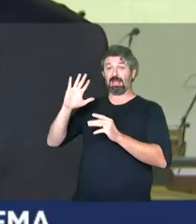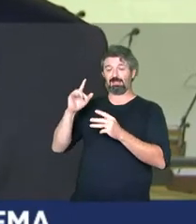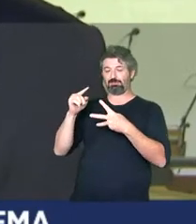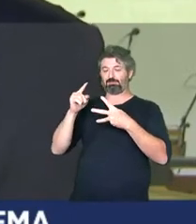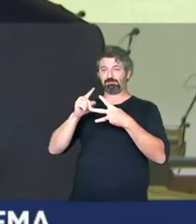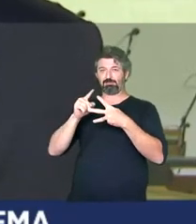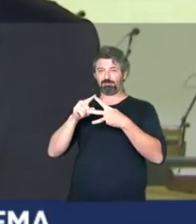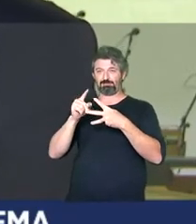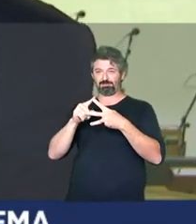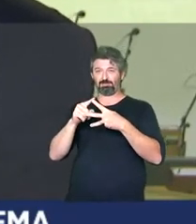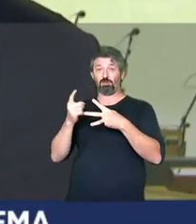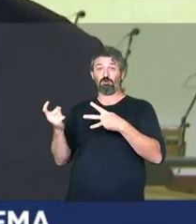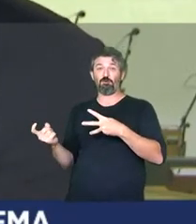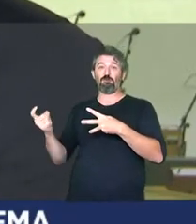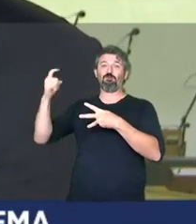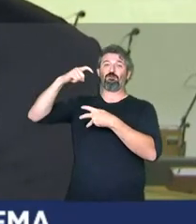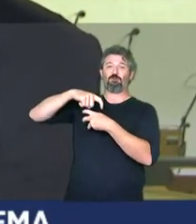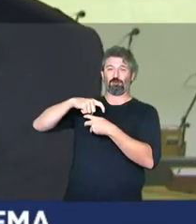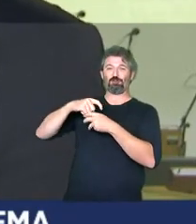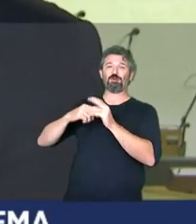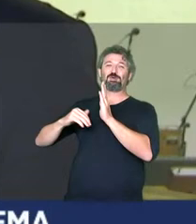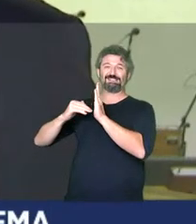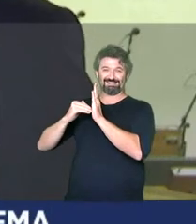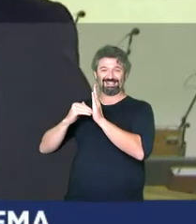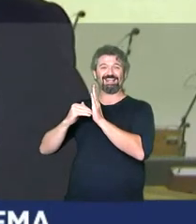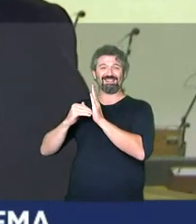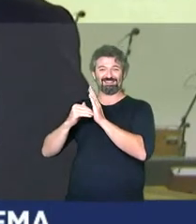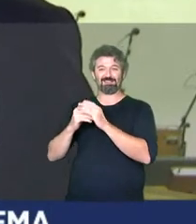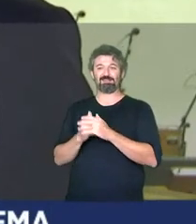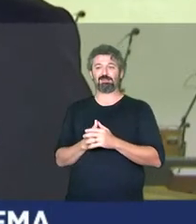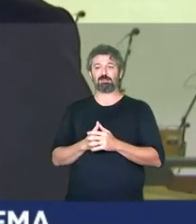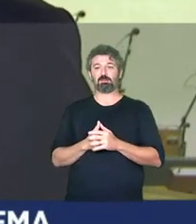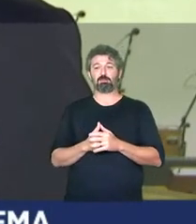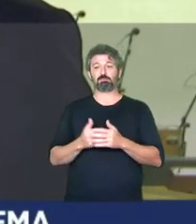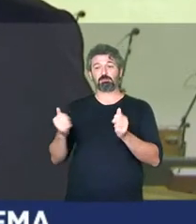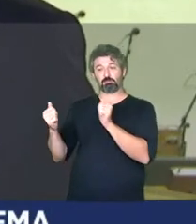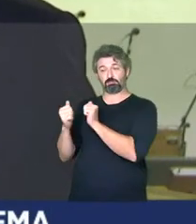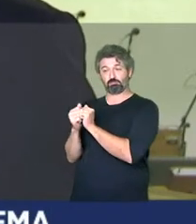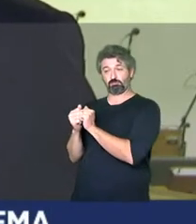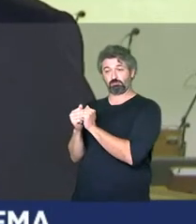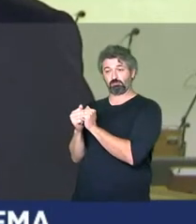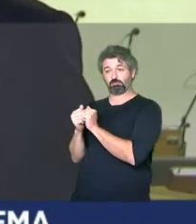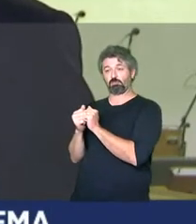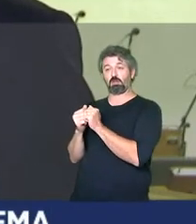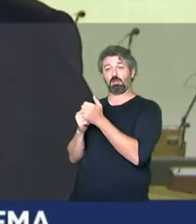ANÁLISE DO SENADO FEDERAL NA VERDADE UM DELES VOLTA PARA A ANÁLISE DO SENADO FEDERAL. AQUI AO MEU LADO VOCÊ OBSERVA